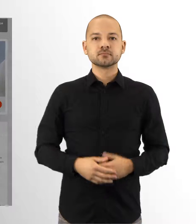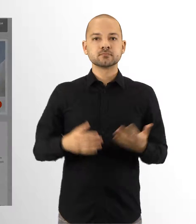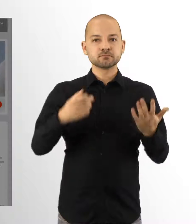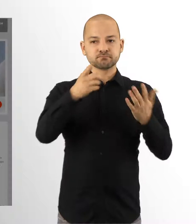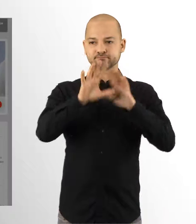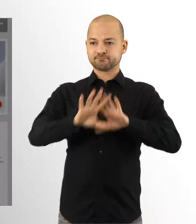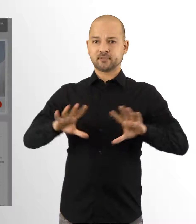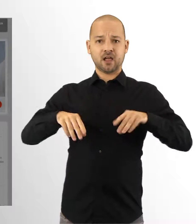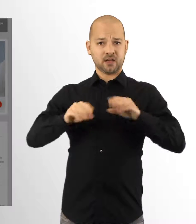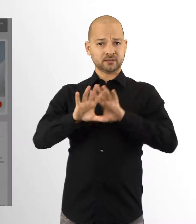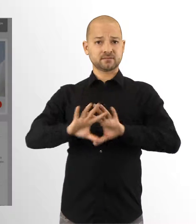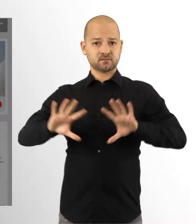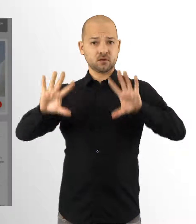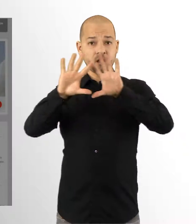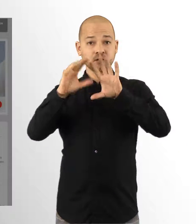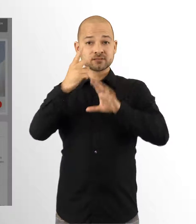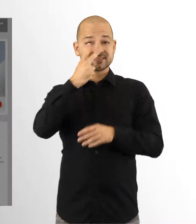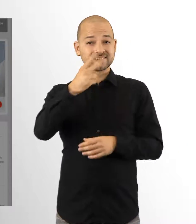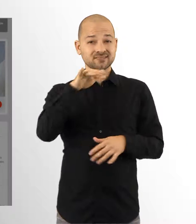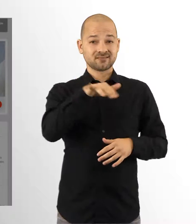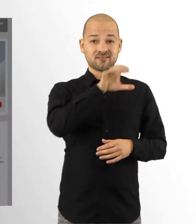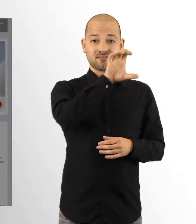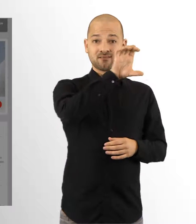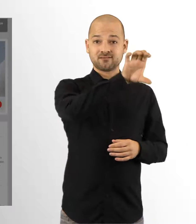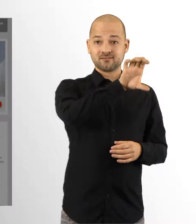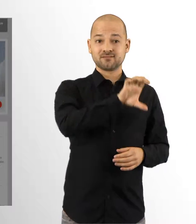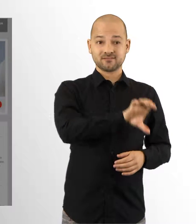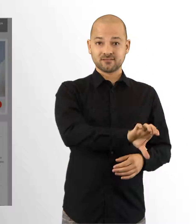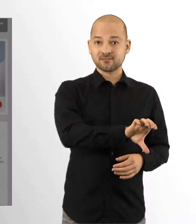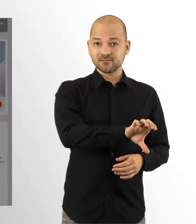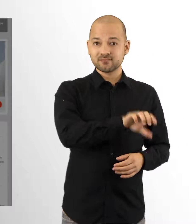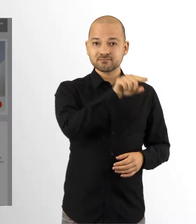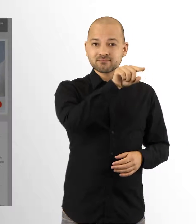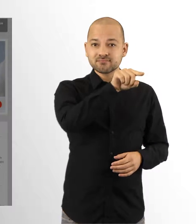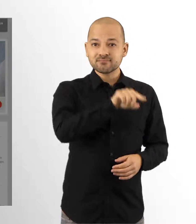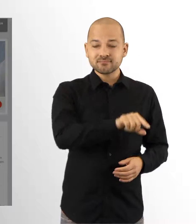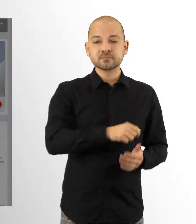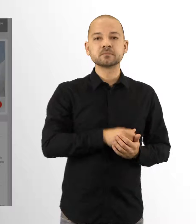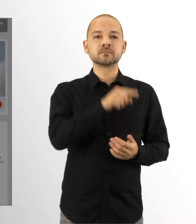Auf der linken Seite der Startseite finden Sie zwei weiße Boxen mit Links zu Seiten,